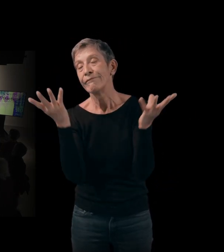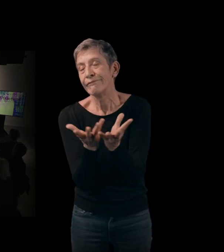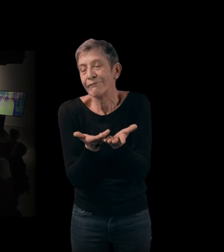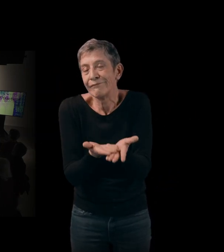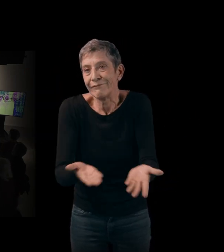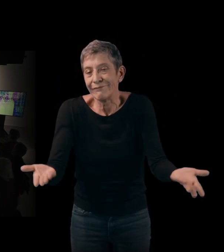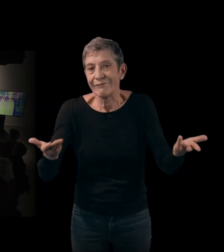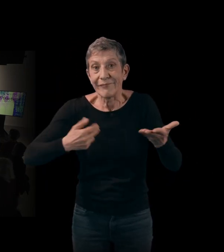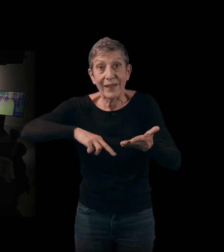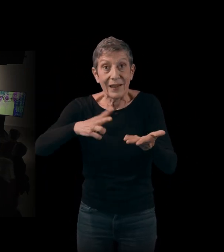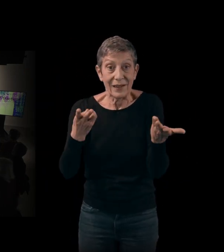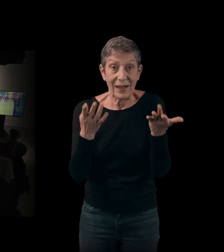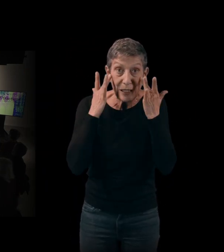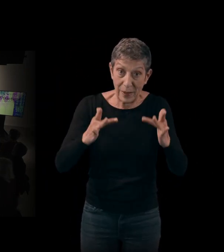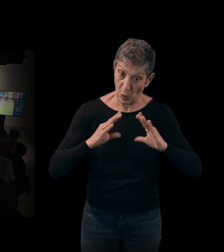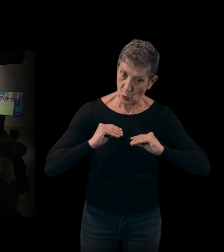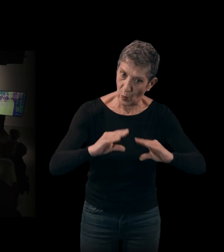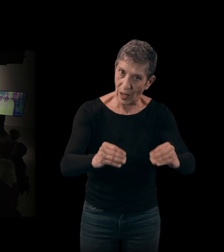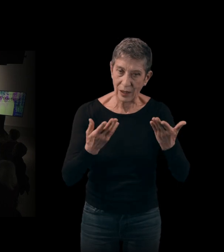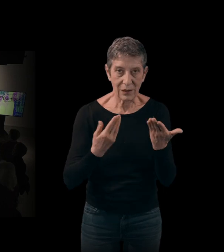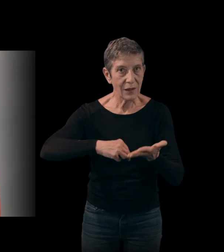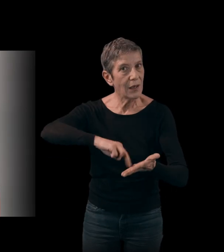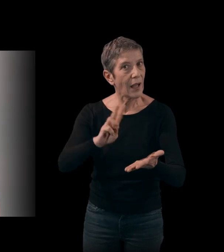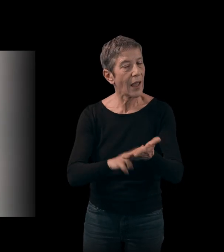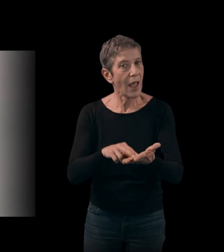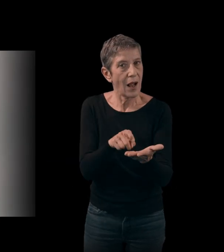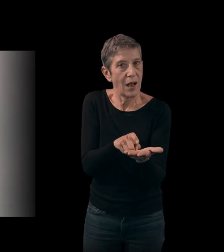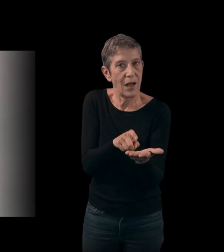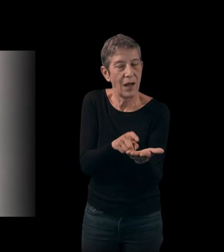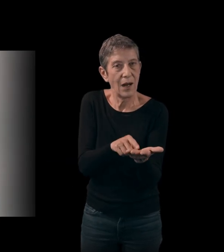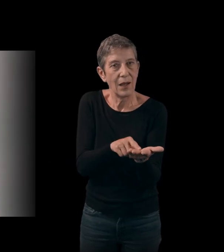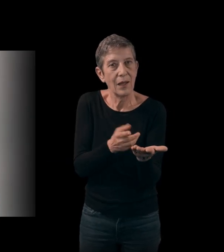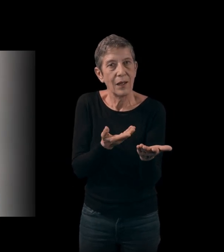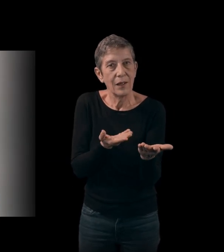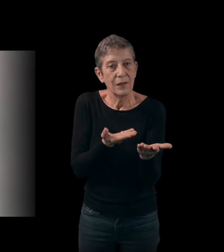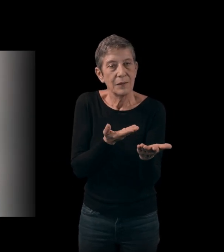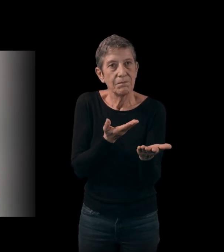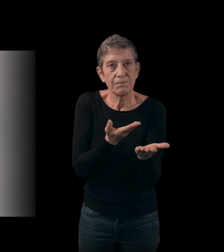La réalité de l'expérience, elle se jouait beaucoup dans la langue,